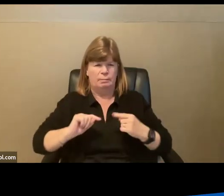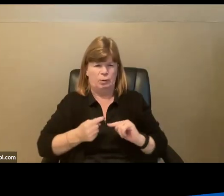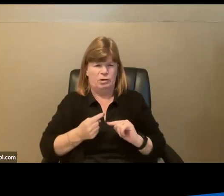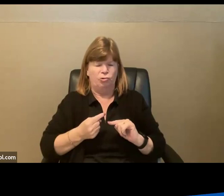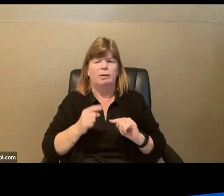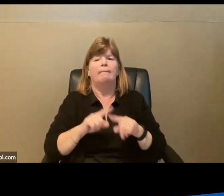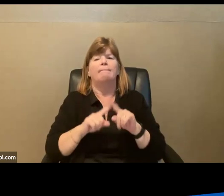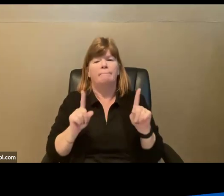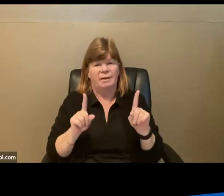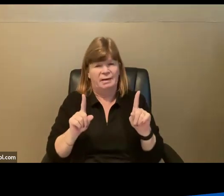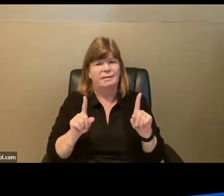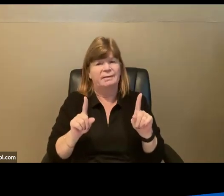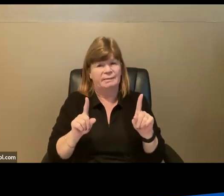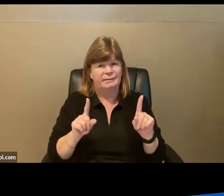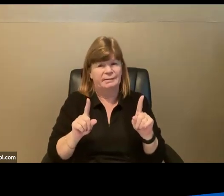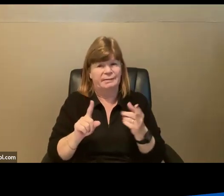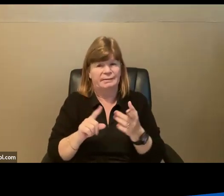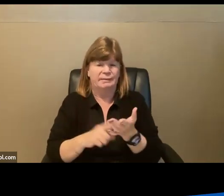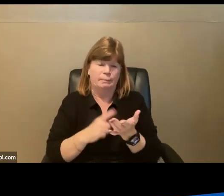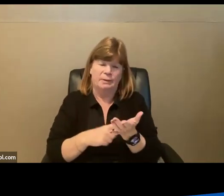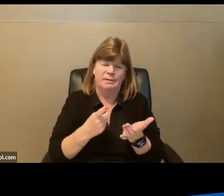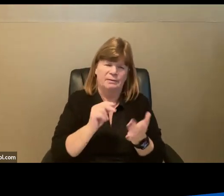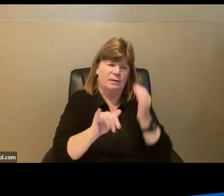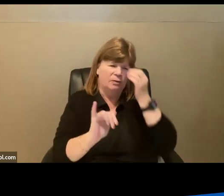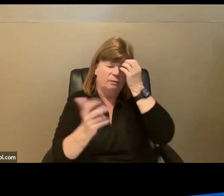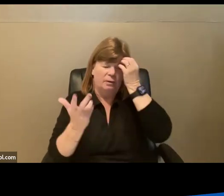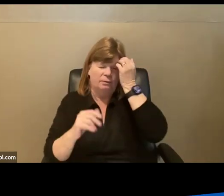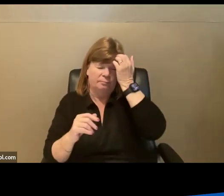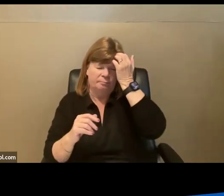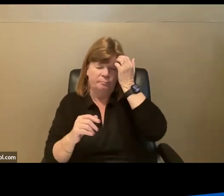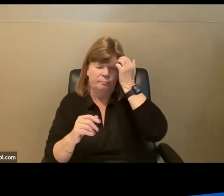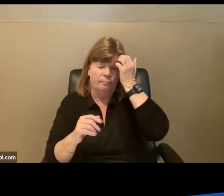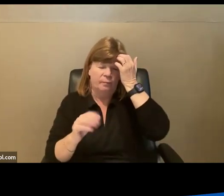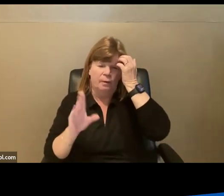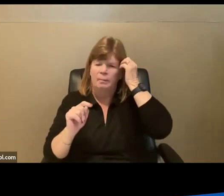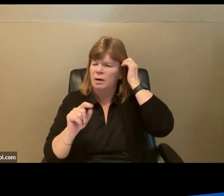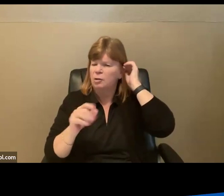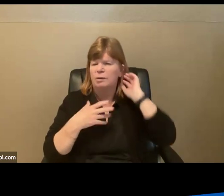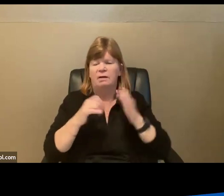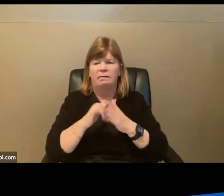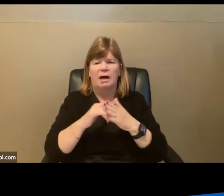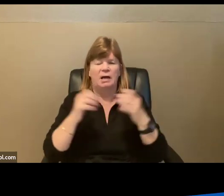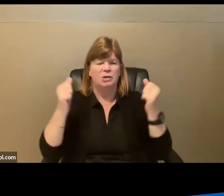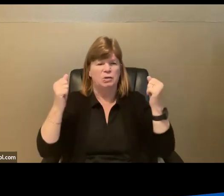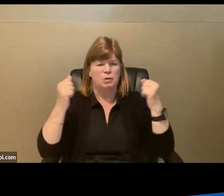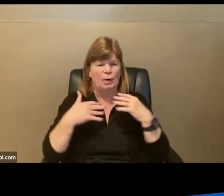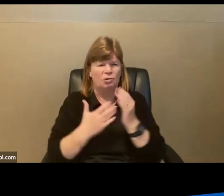fenómeno en el que solo sudan por debajo del nivel de la médula espinal. Pero cuando sudas así en las manos y la cara, suele ser